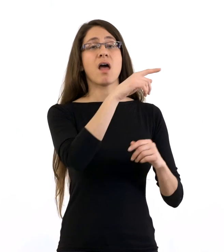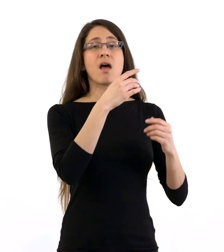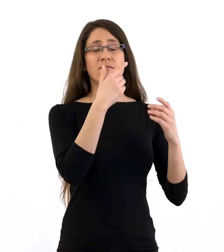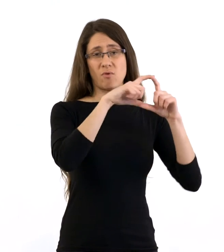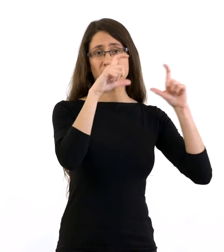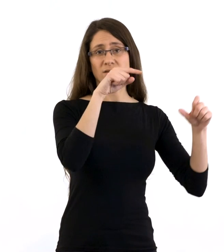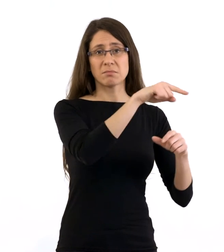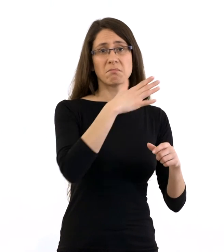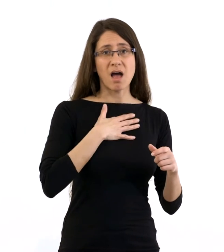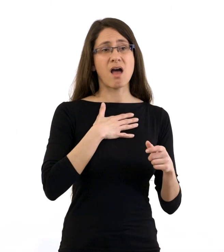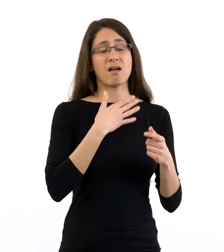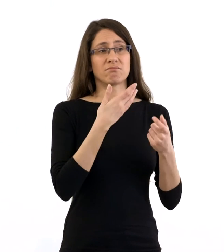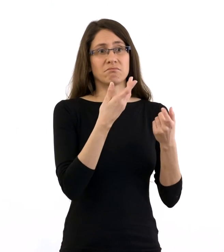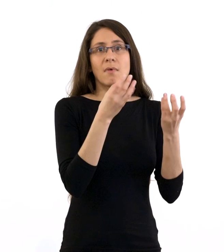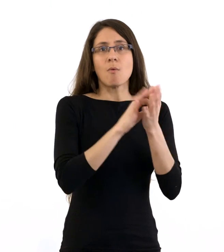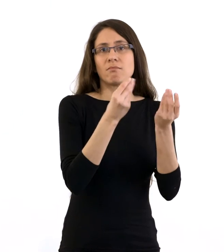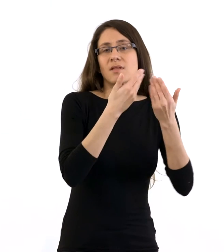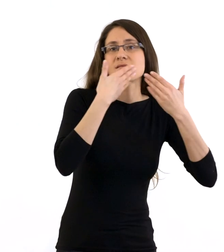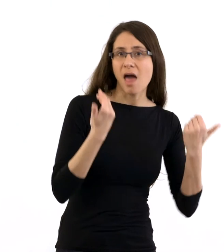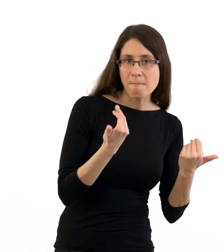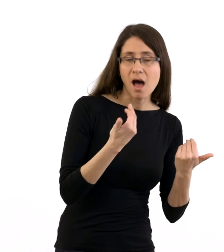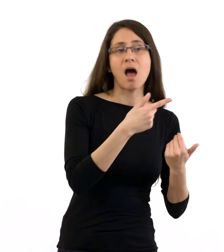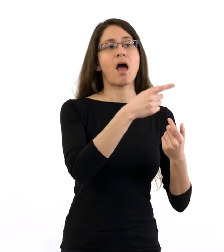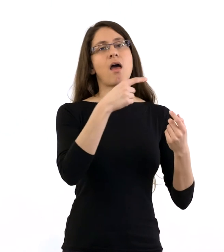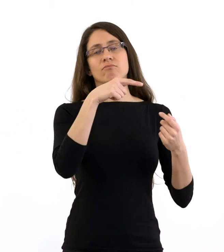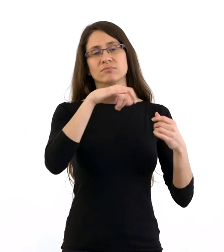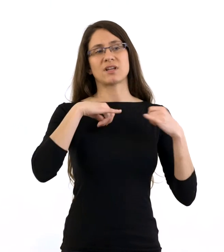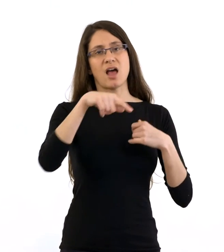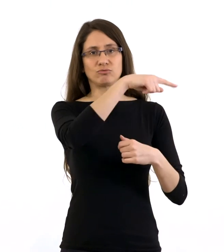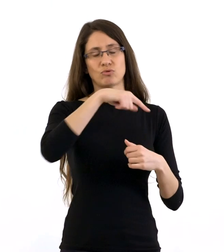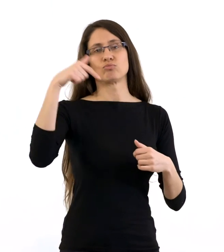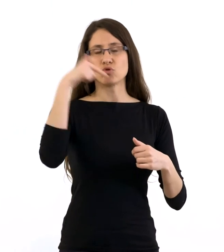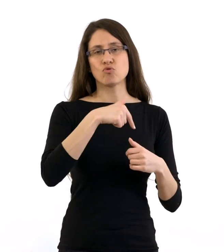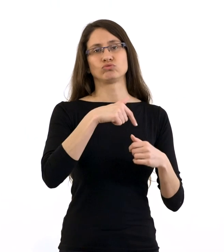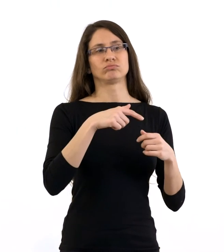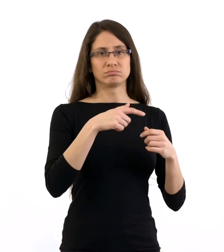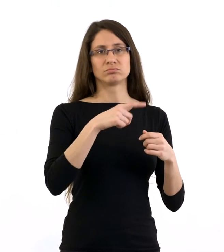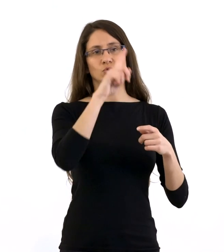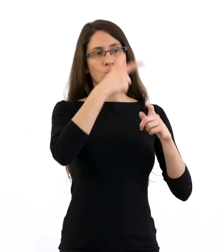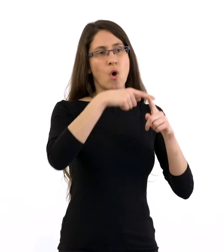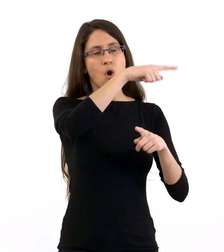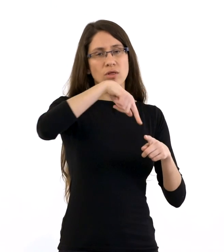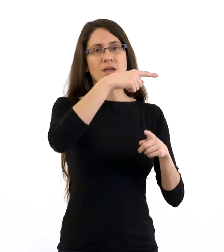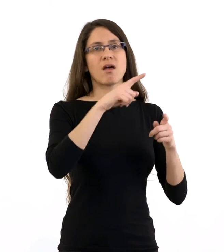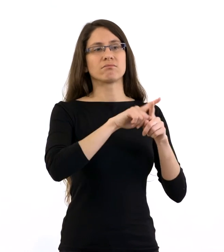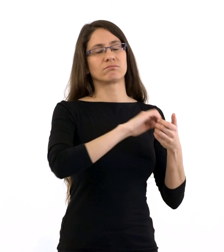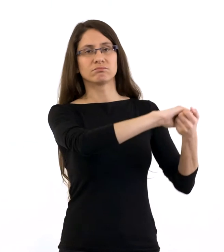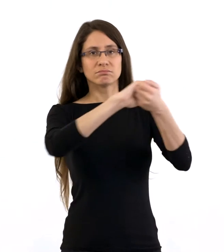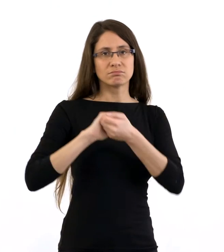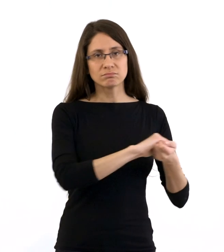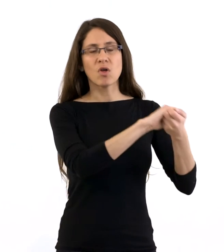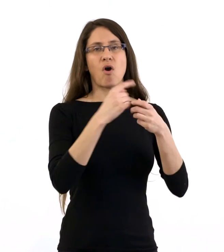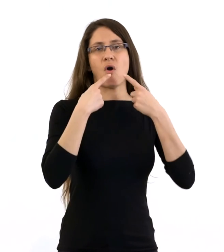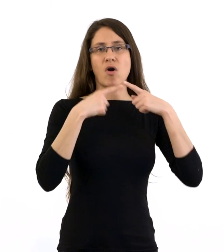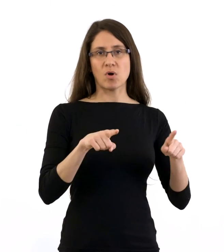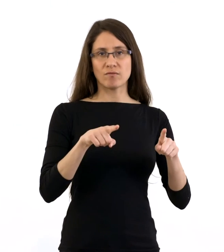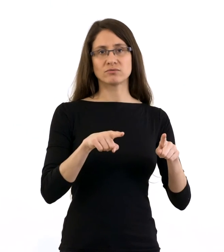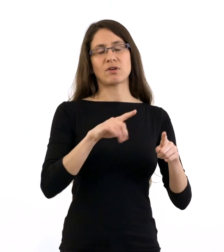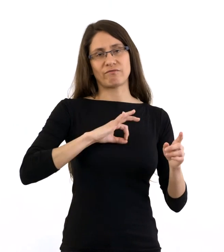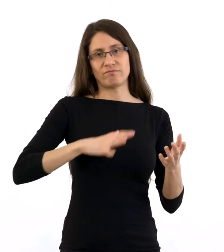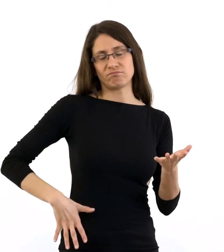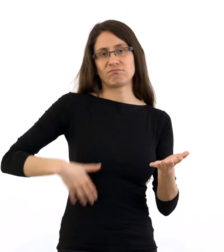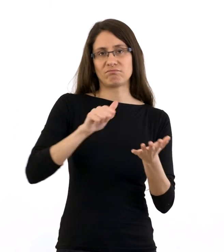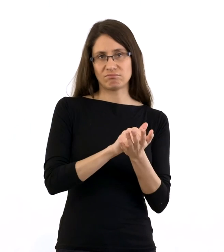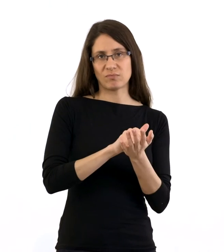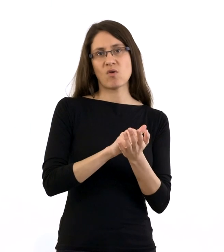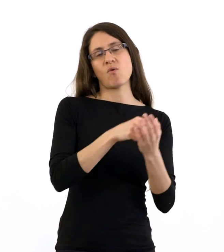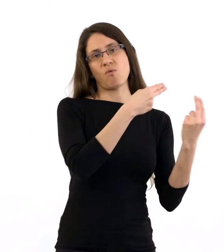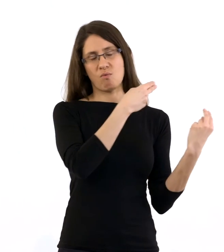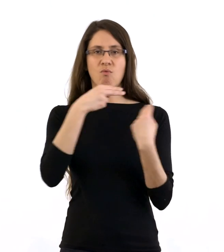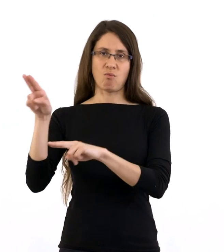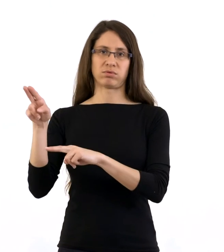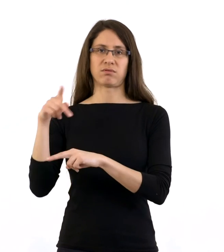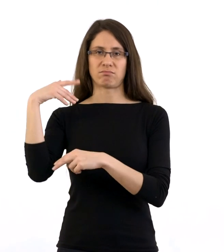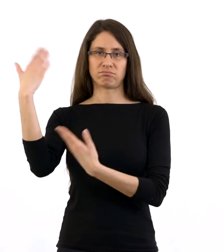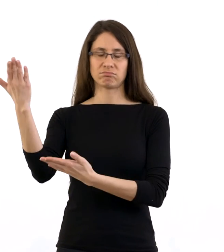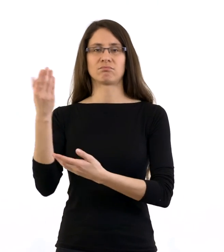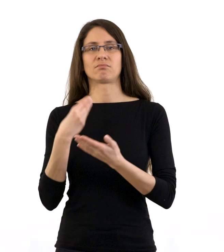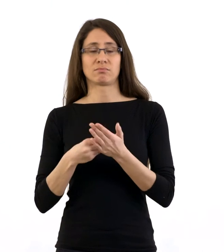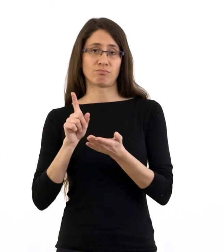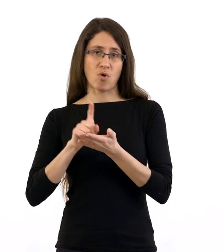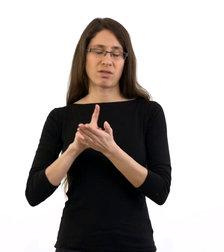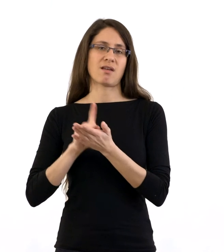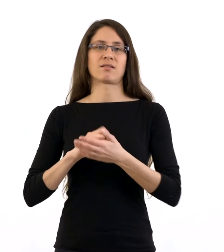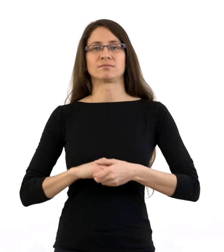Jeśli nie będzie możliwe pokrycie ich z majątku organizacji, wówczas mamy do czynienia z solidarną odpowiedzialnością członków zarządu – będą oni musieli wspólnie pokryć zaległość ze swoich majątków.